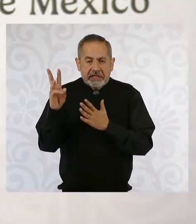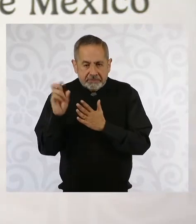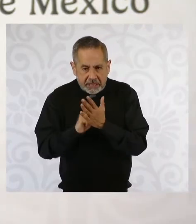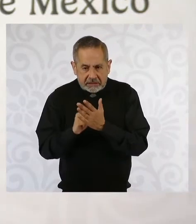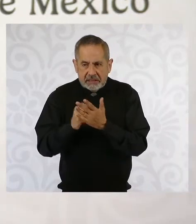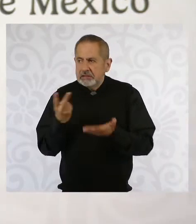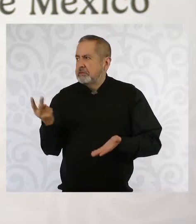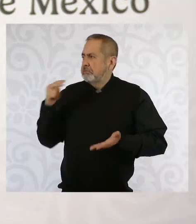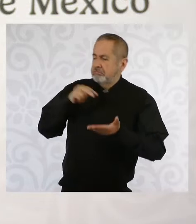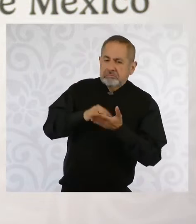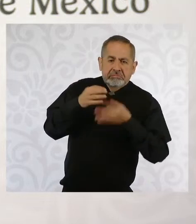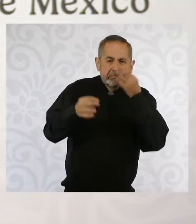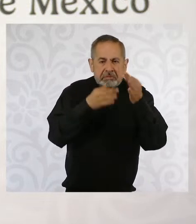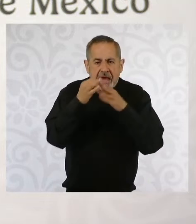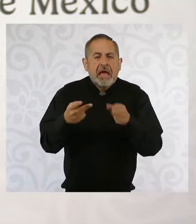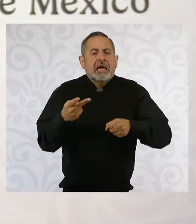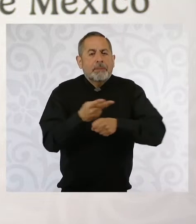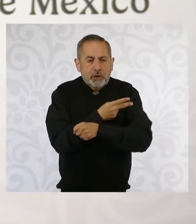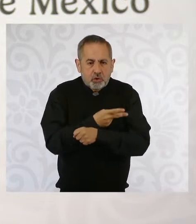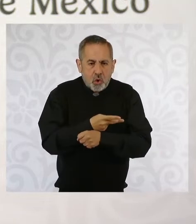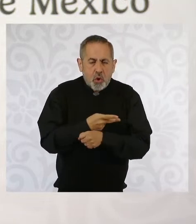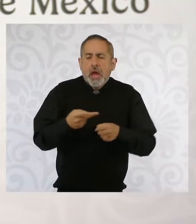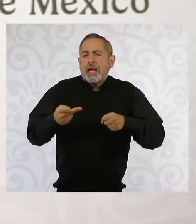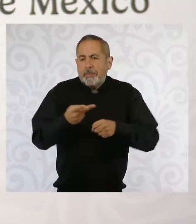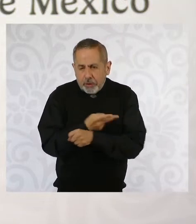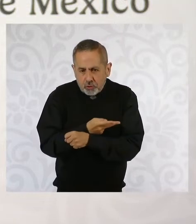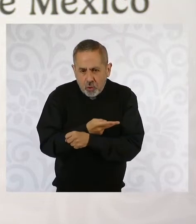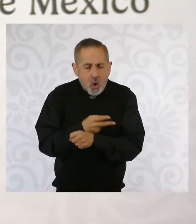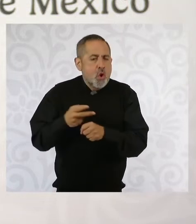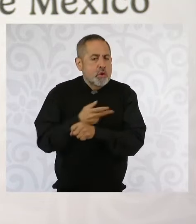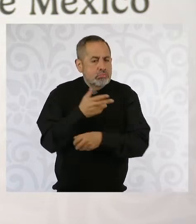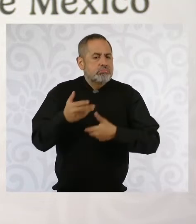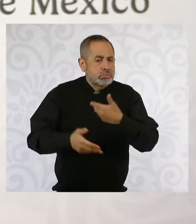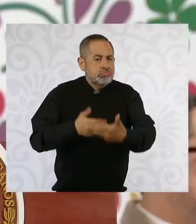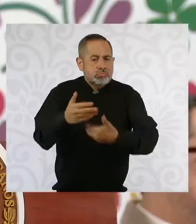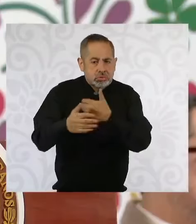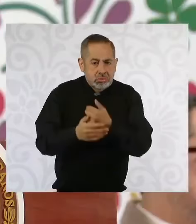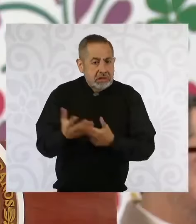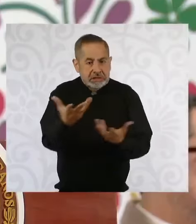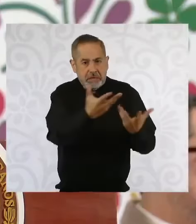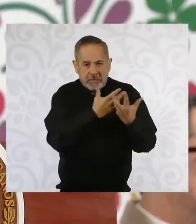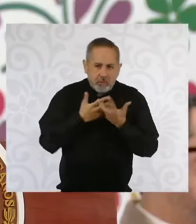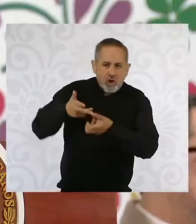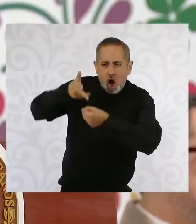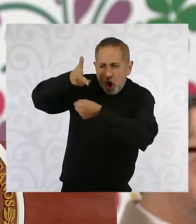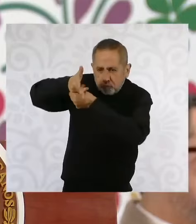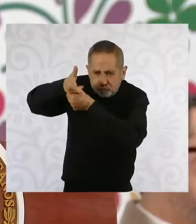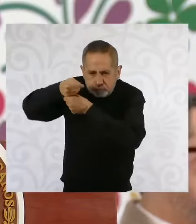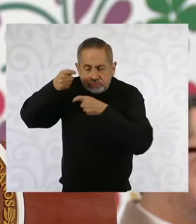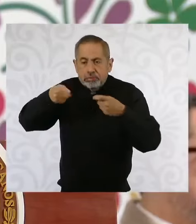mañanera Cómo es el avance vayamos inclusive a los laboratorios en donde están diseñando